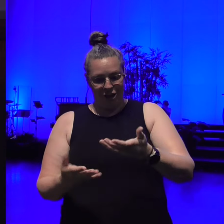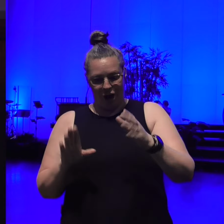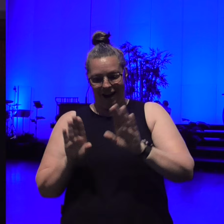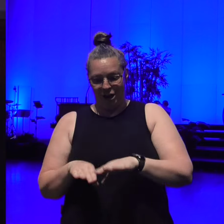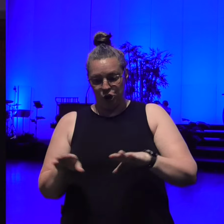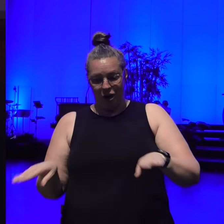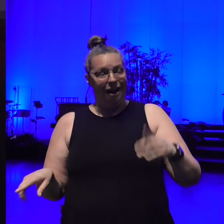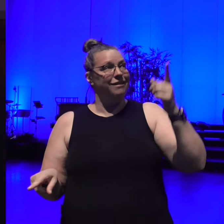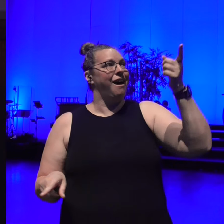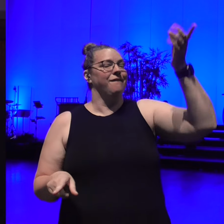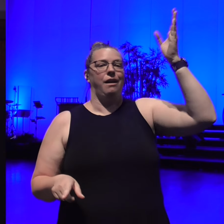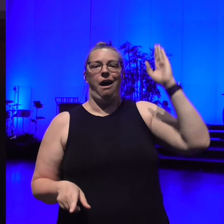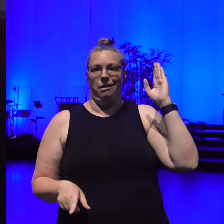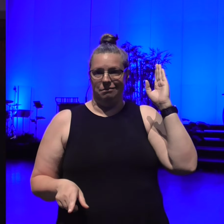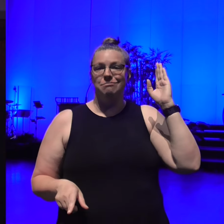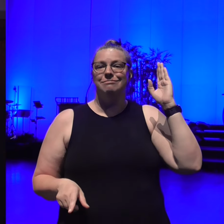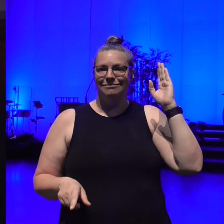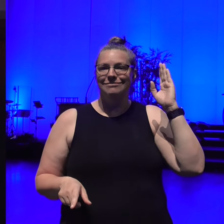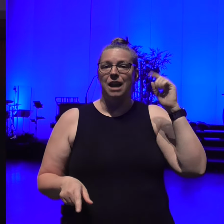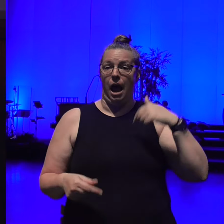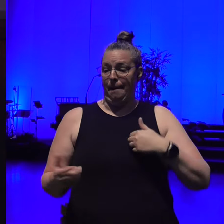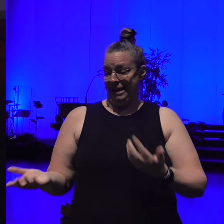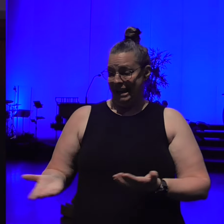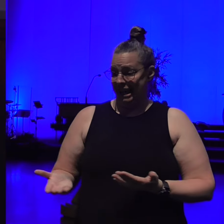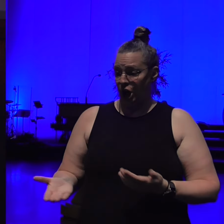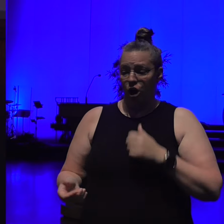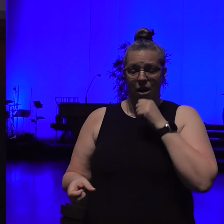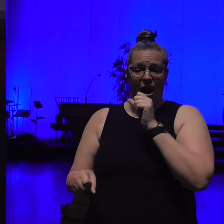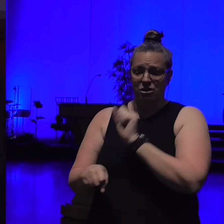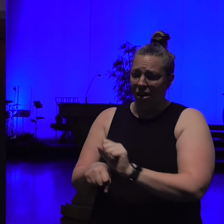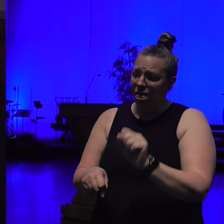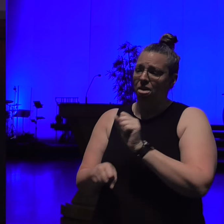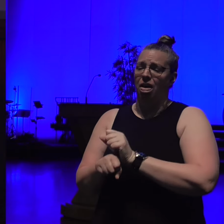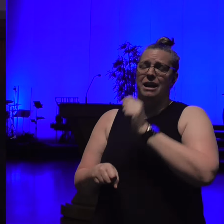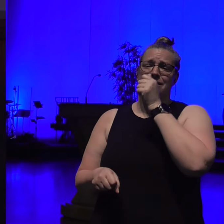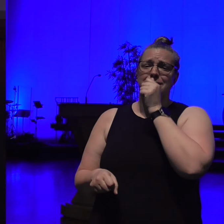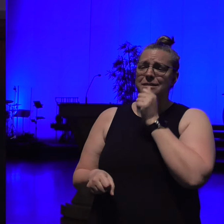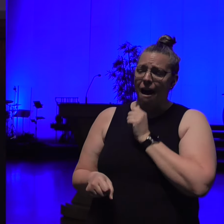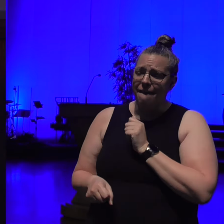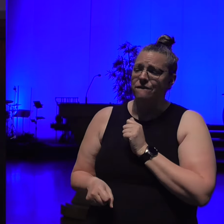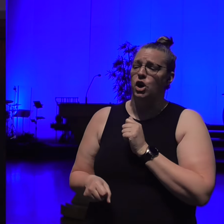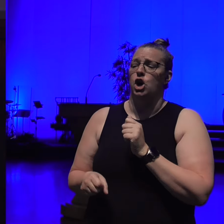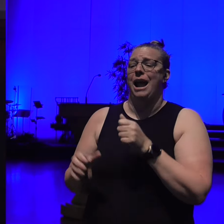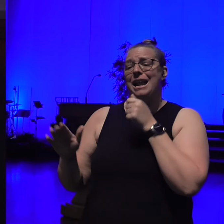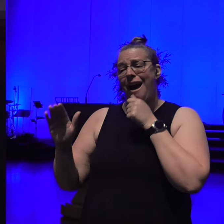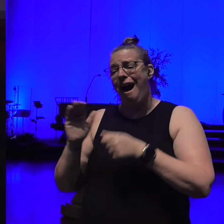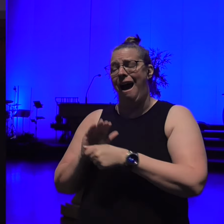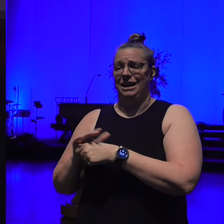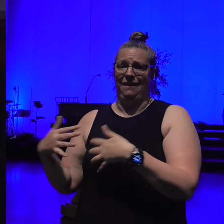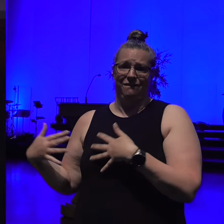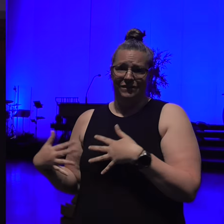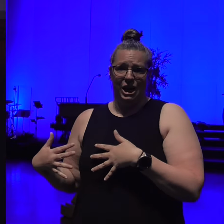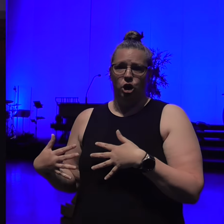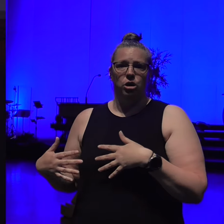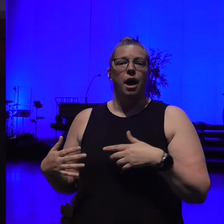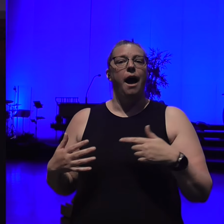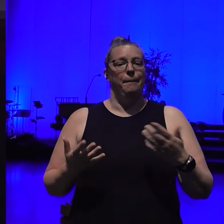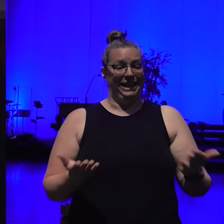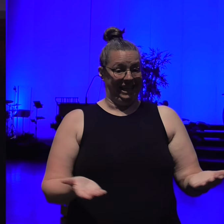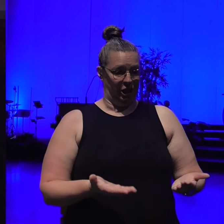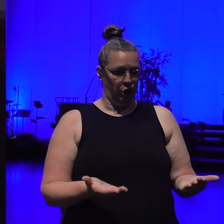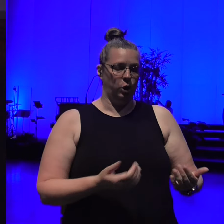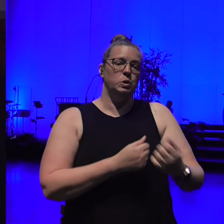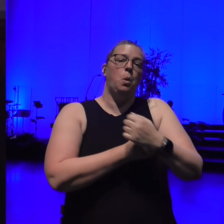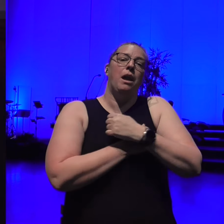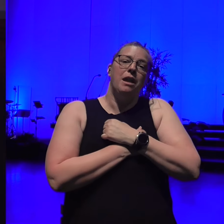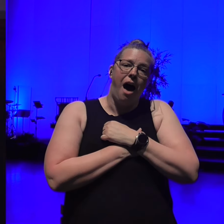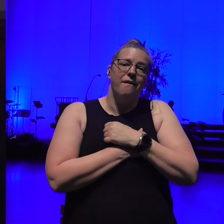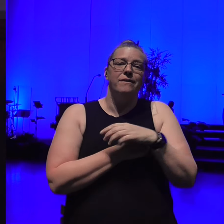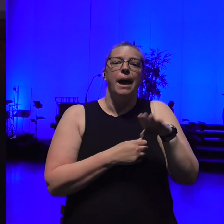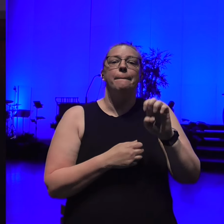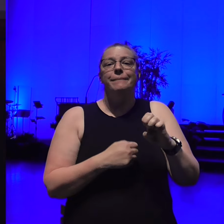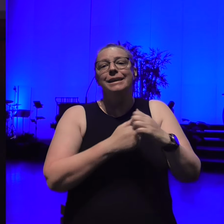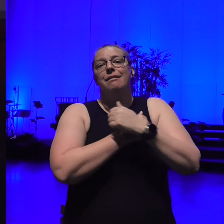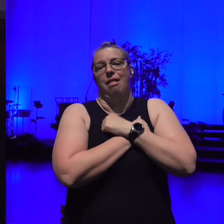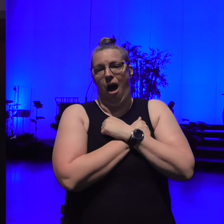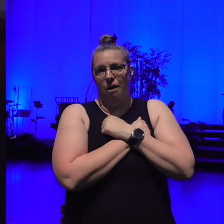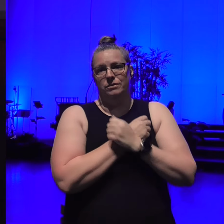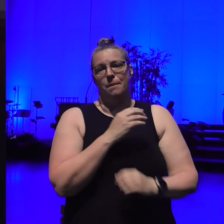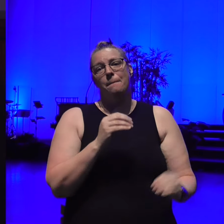Dios Que estoy aquí no para trabajar, sufrir o esconderme por miedo, sino para amar y ser amado más y más